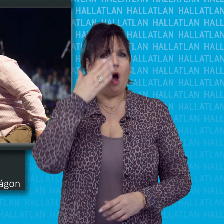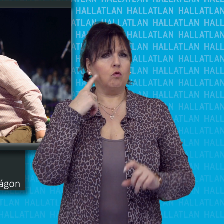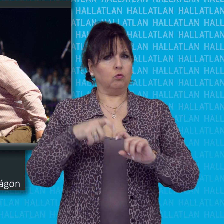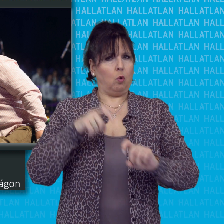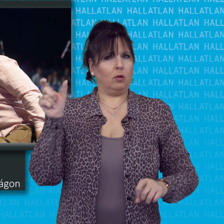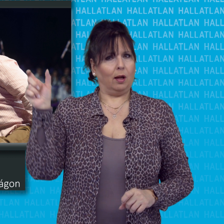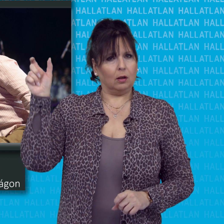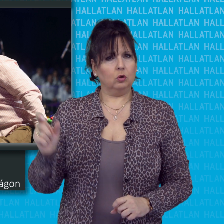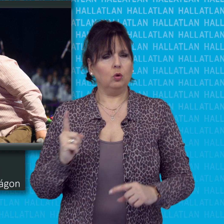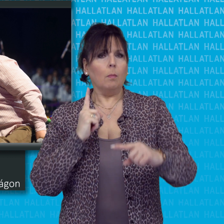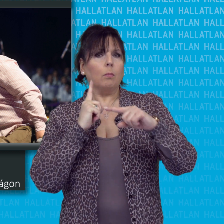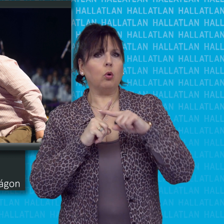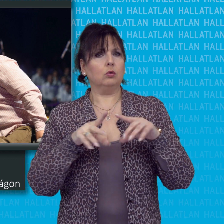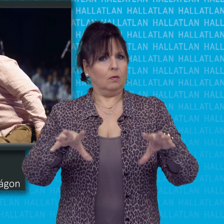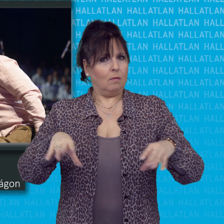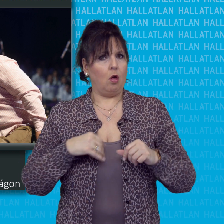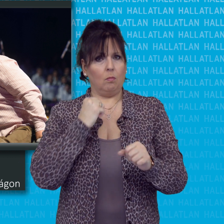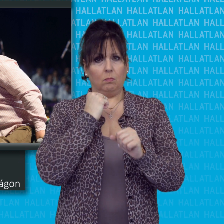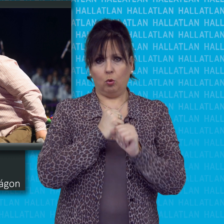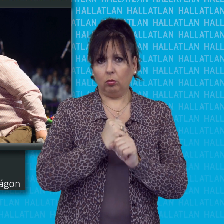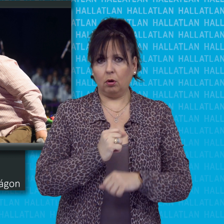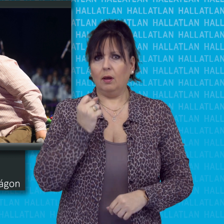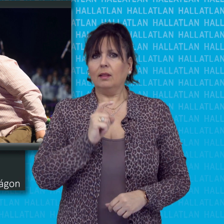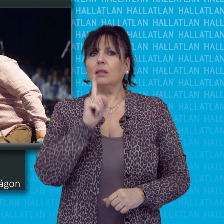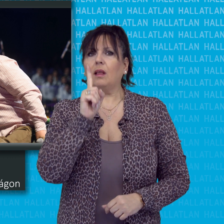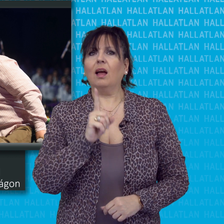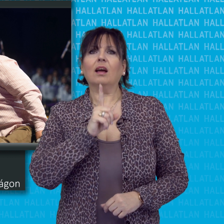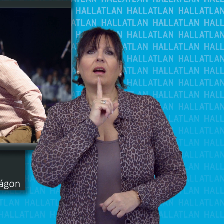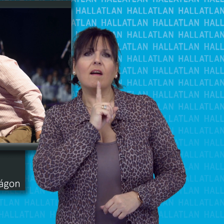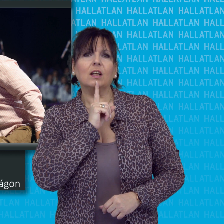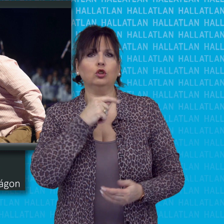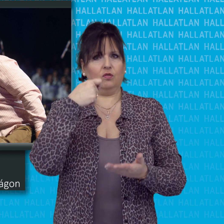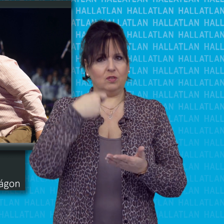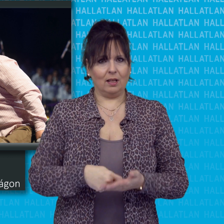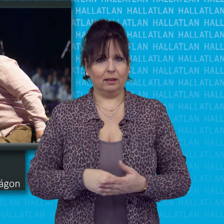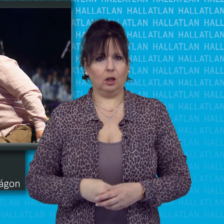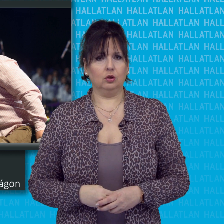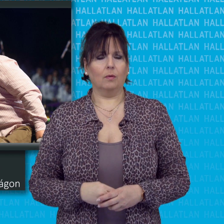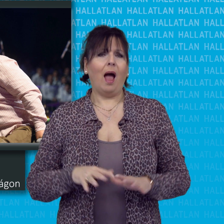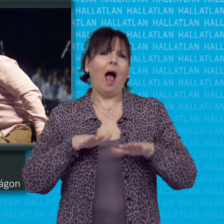Még úgy sem, ha munkájuk van mellette, mivel a megváltozott munkaképességűek